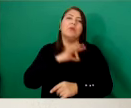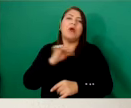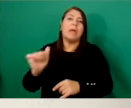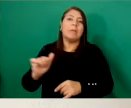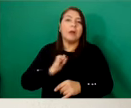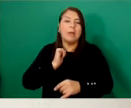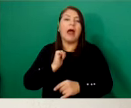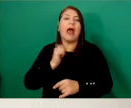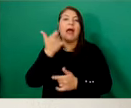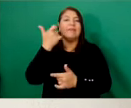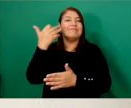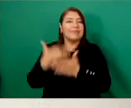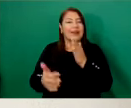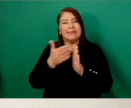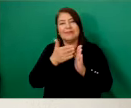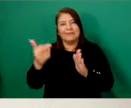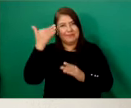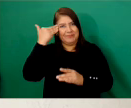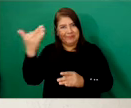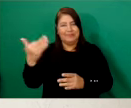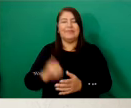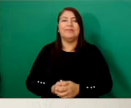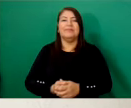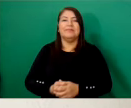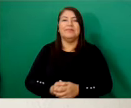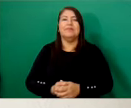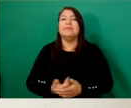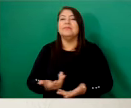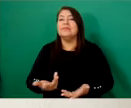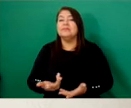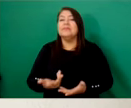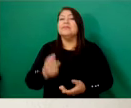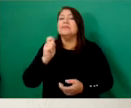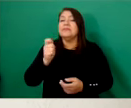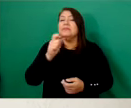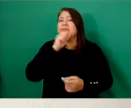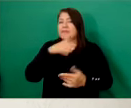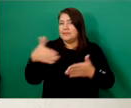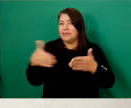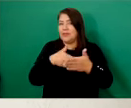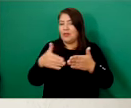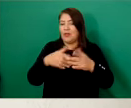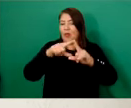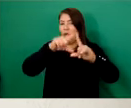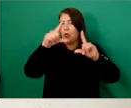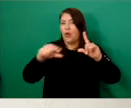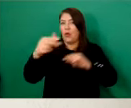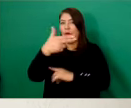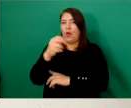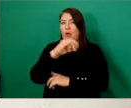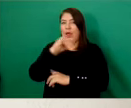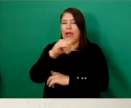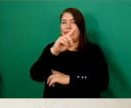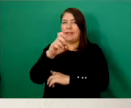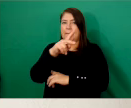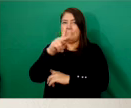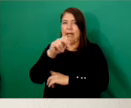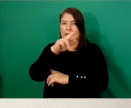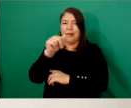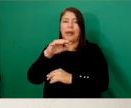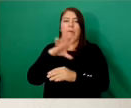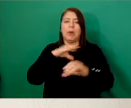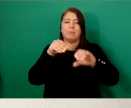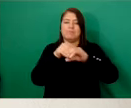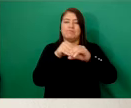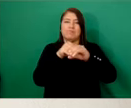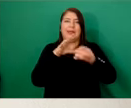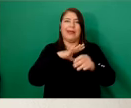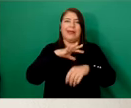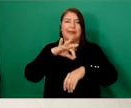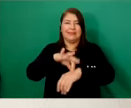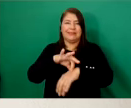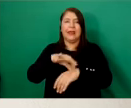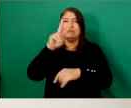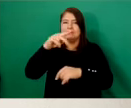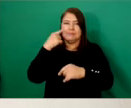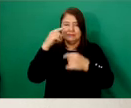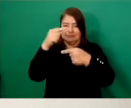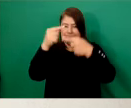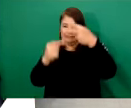y